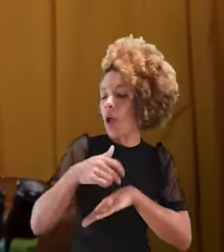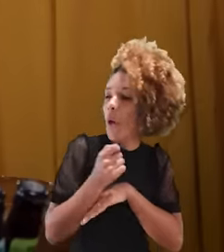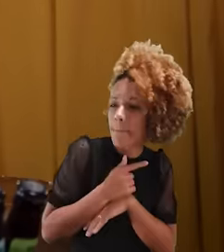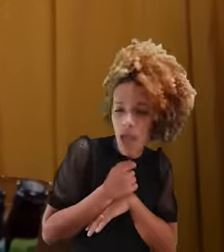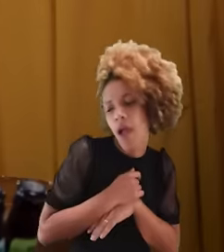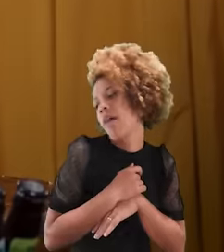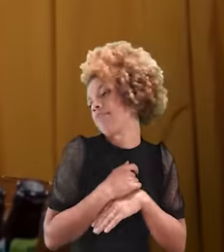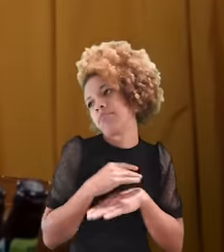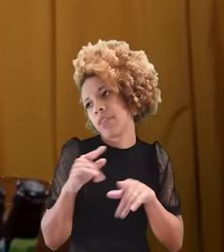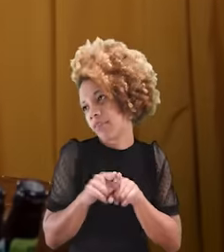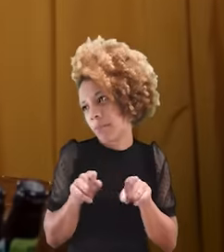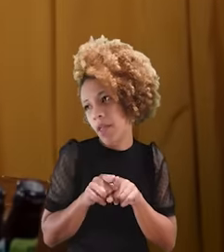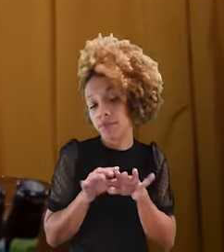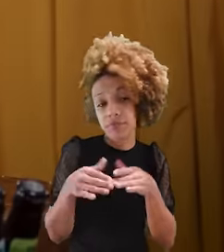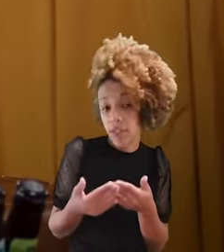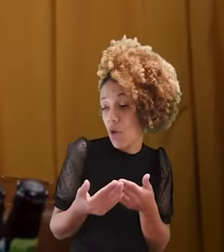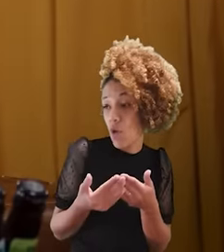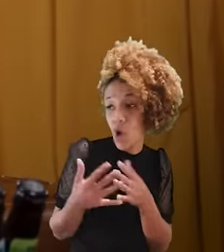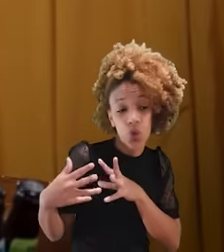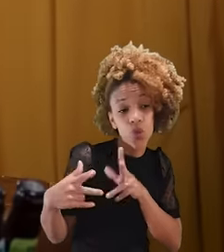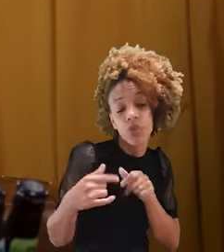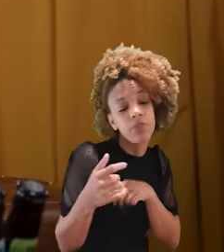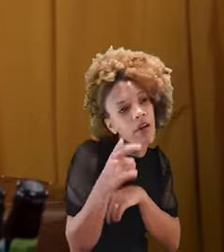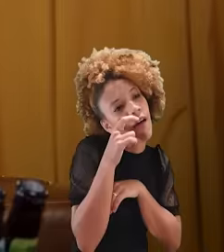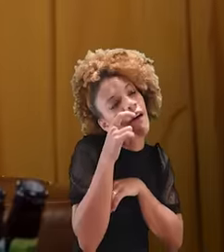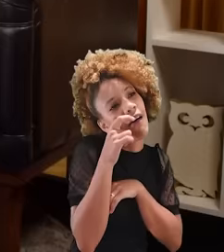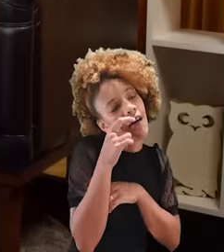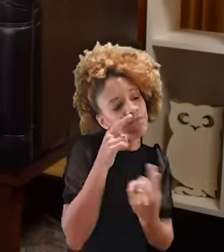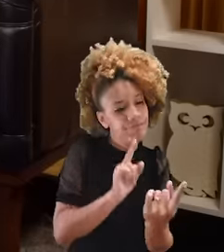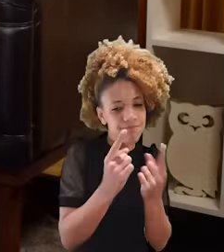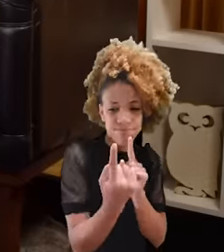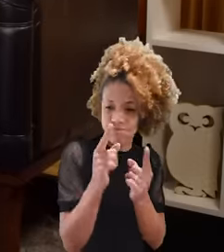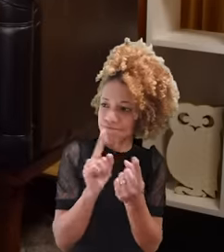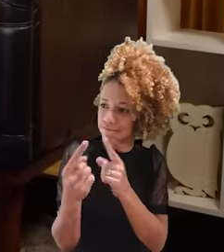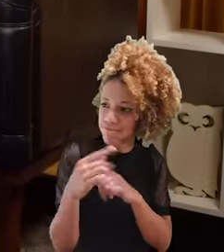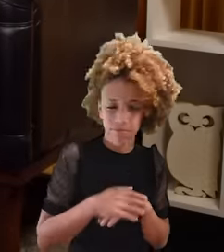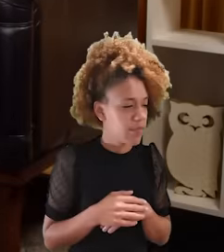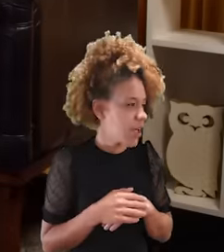o qu então aí a gente a gente se vê todo mundo se vê ali muito [ __ ] você não poderia fazer